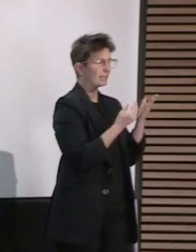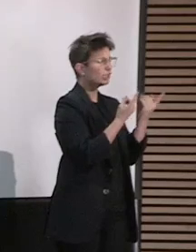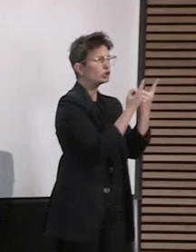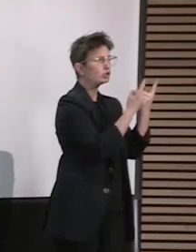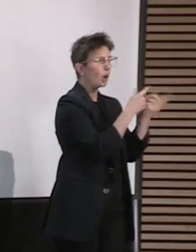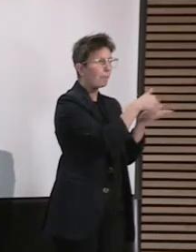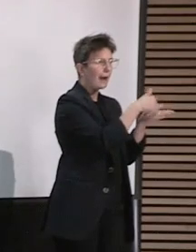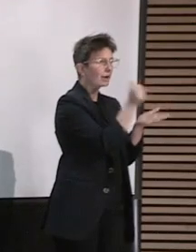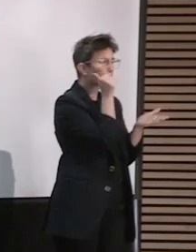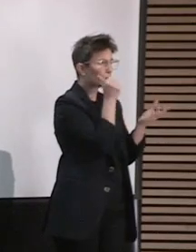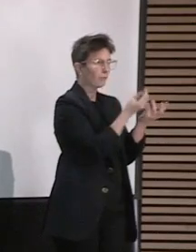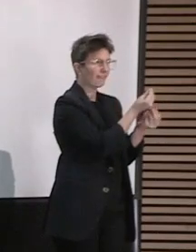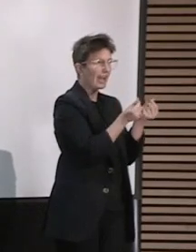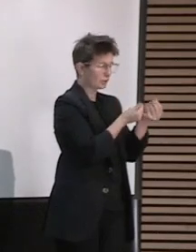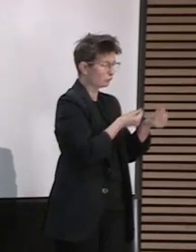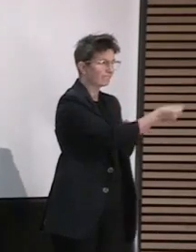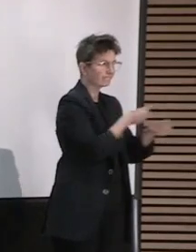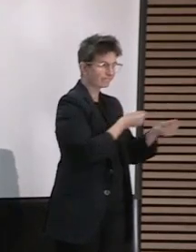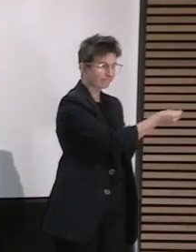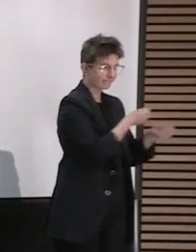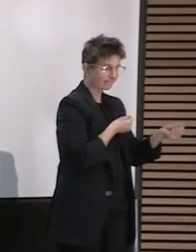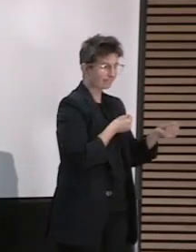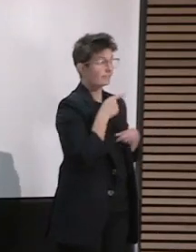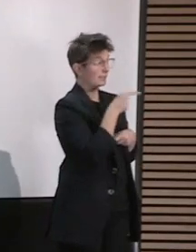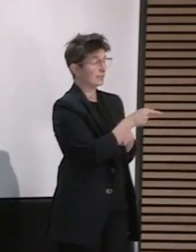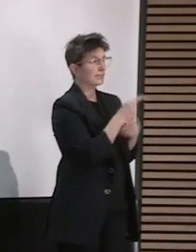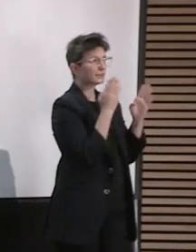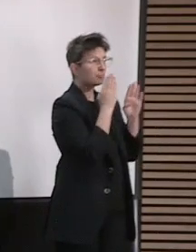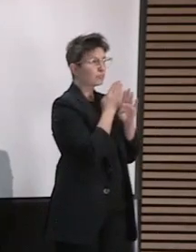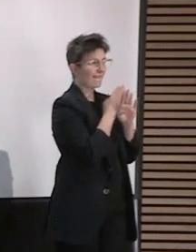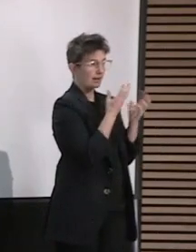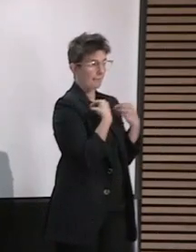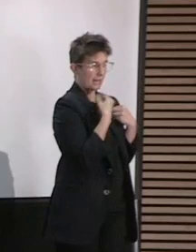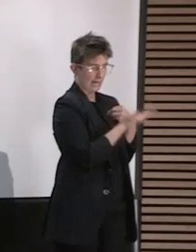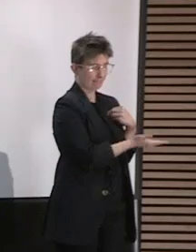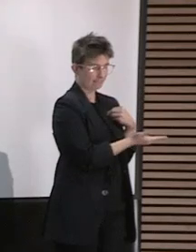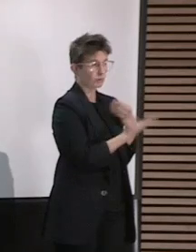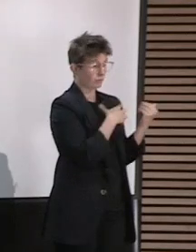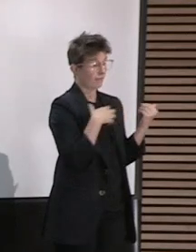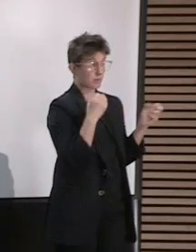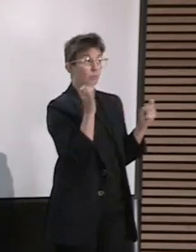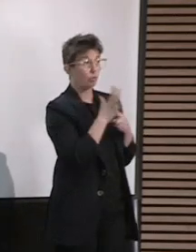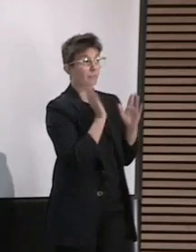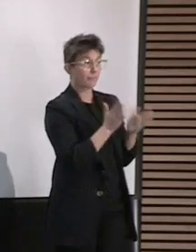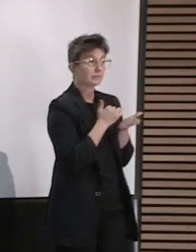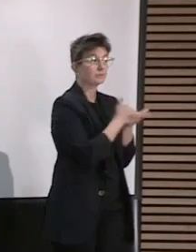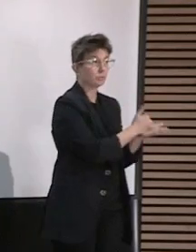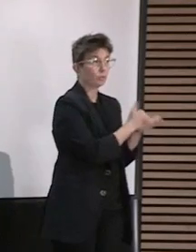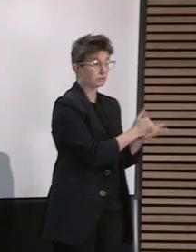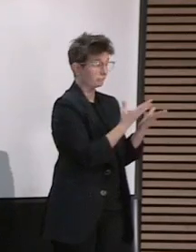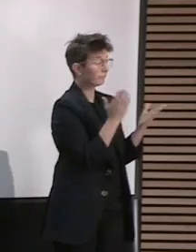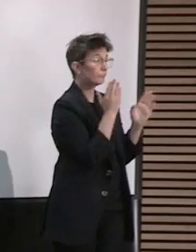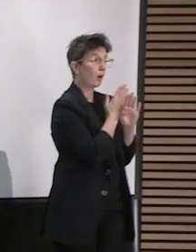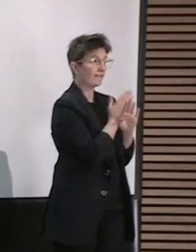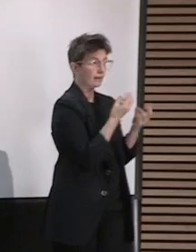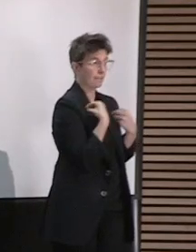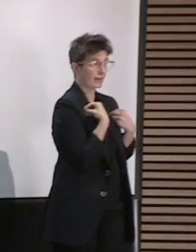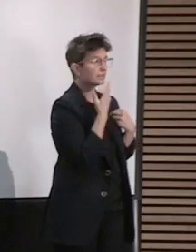kaupapa. Kwanatanga awhina ki